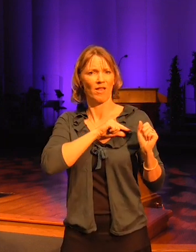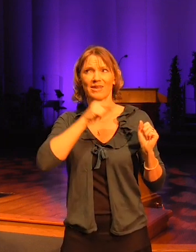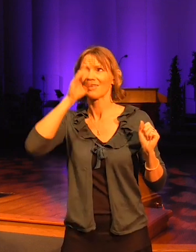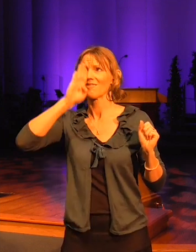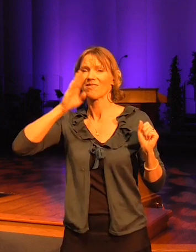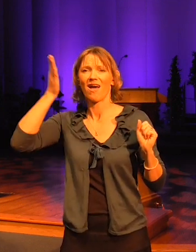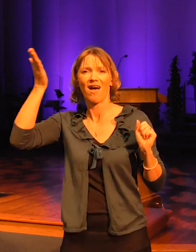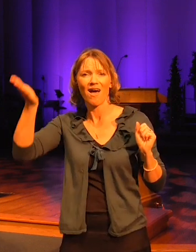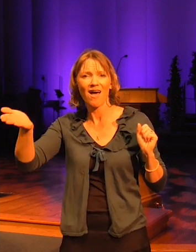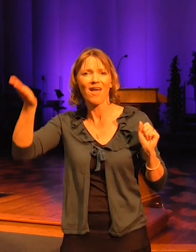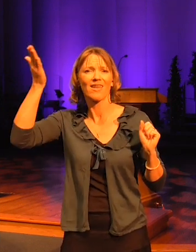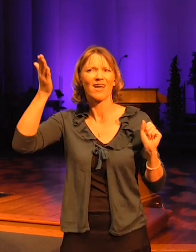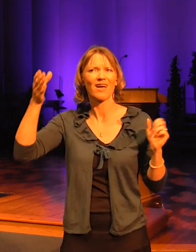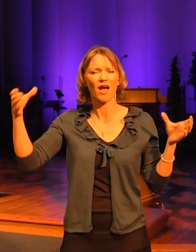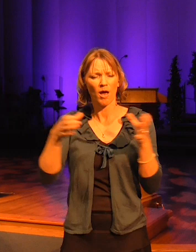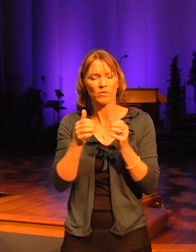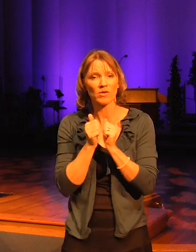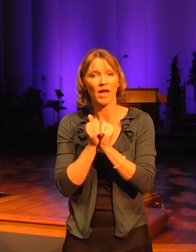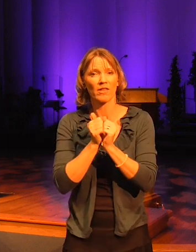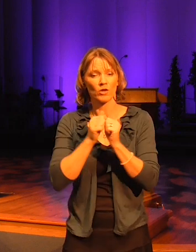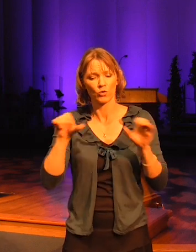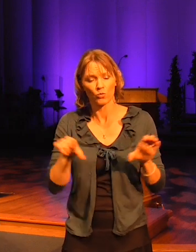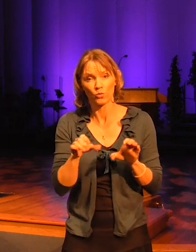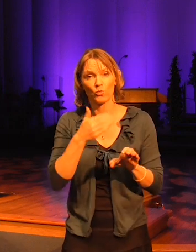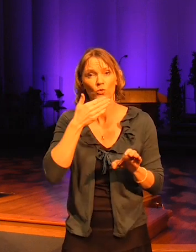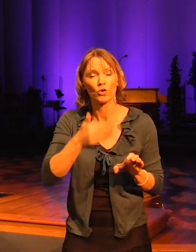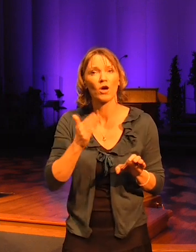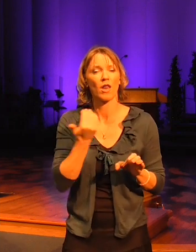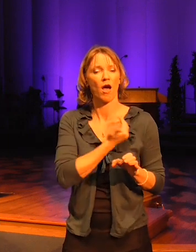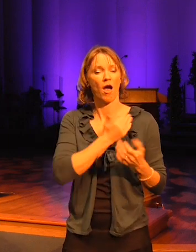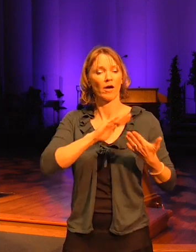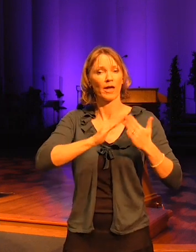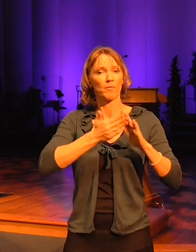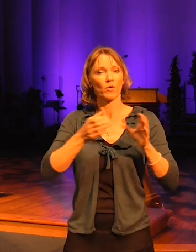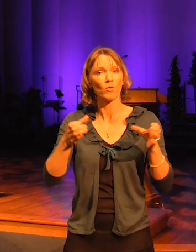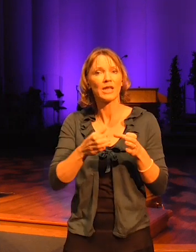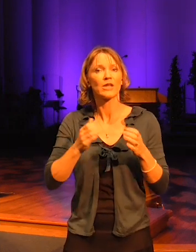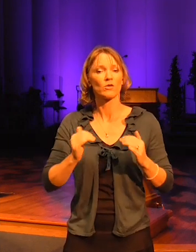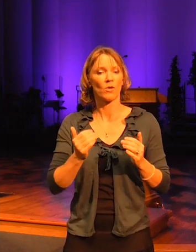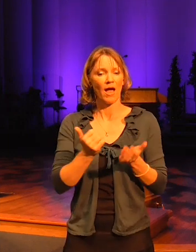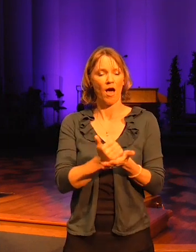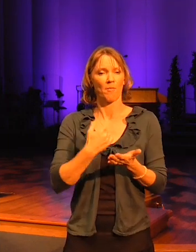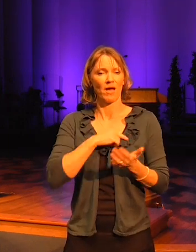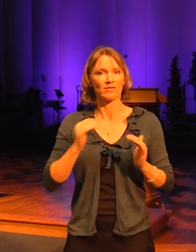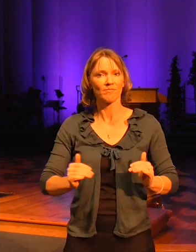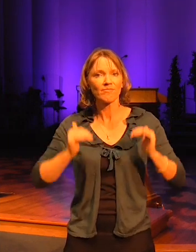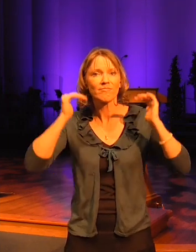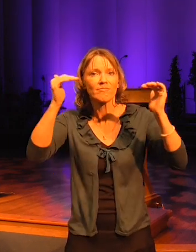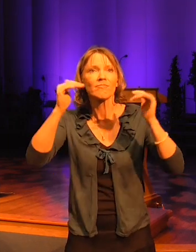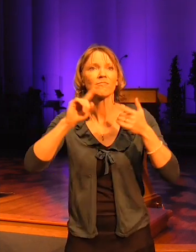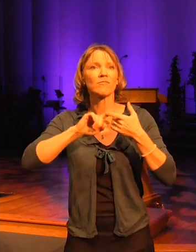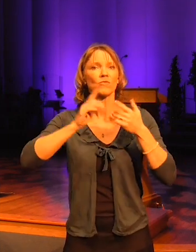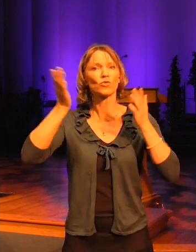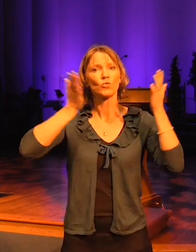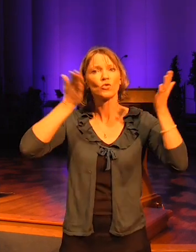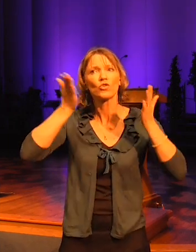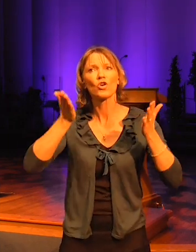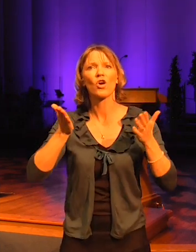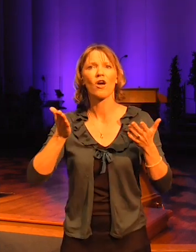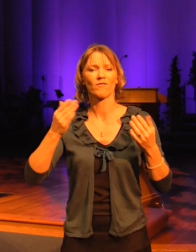bien en nuestra comunidad que se une para elevarnos a servir. animar para enriquecer cada uno